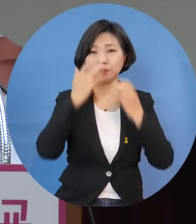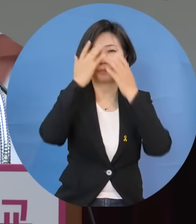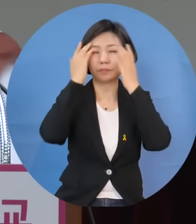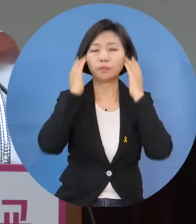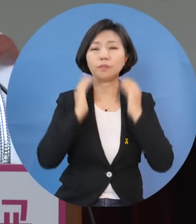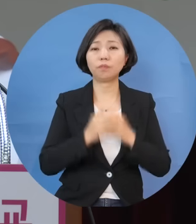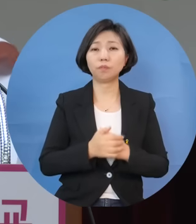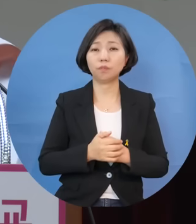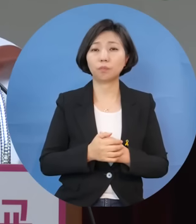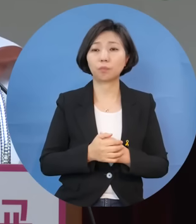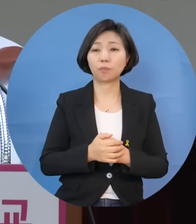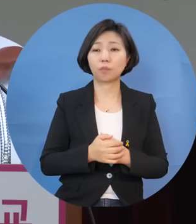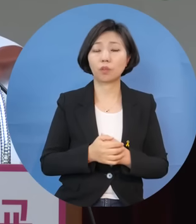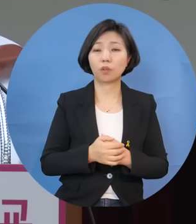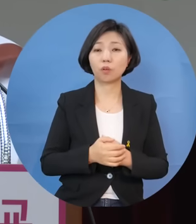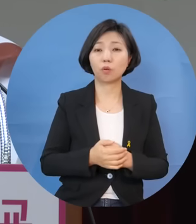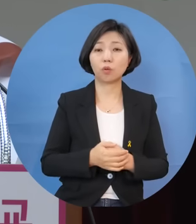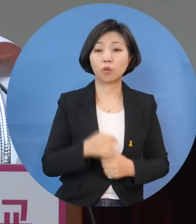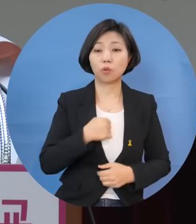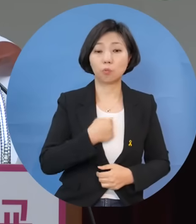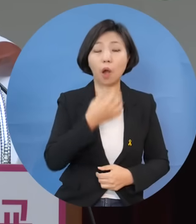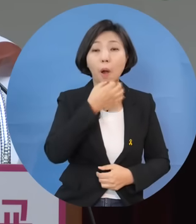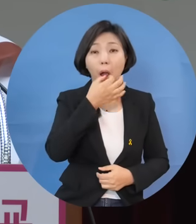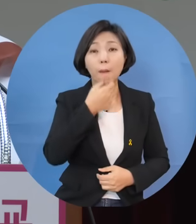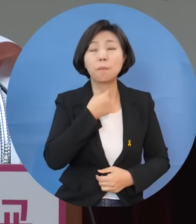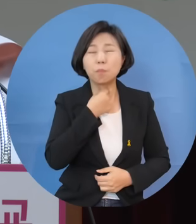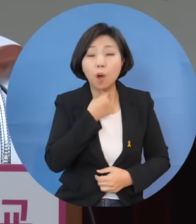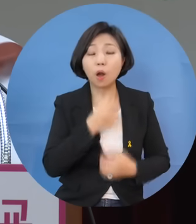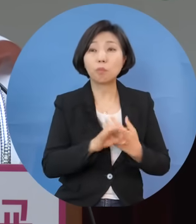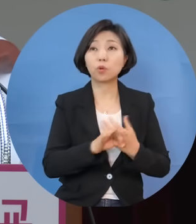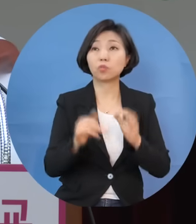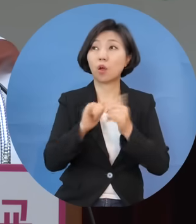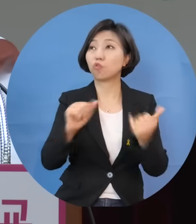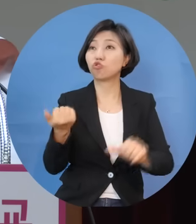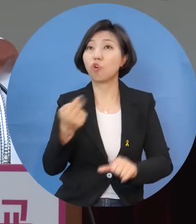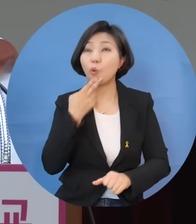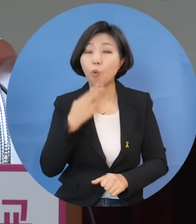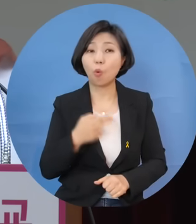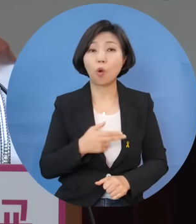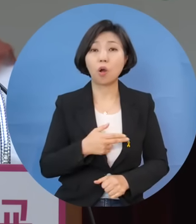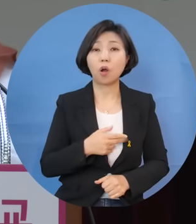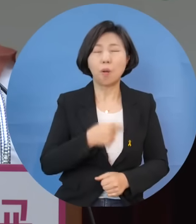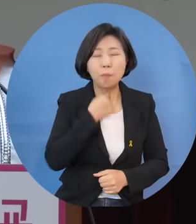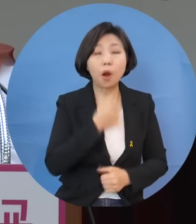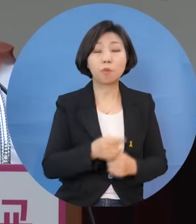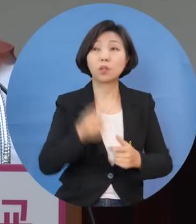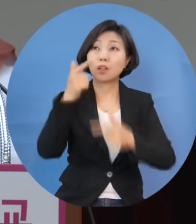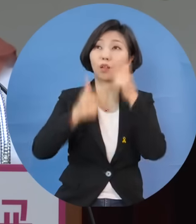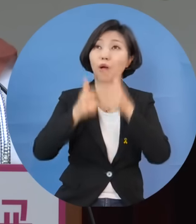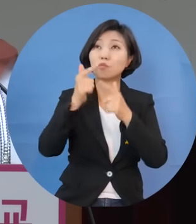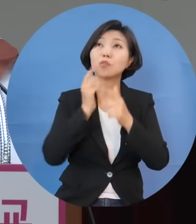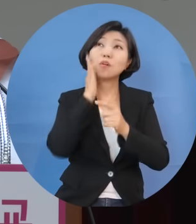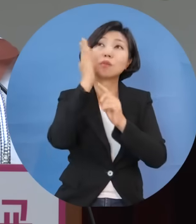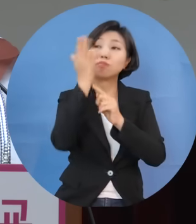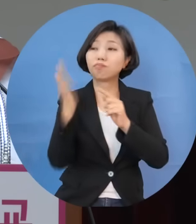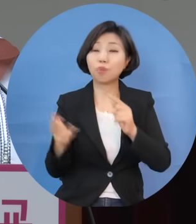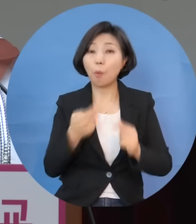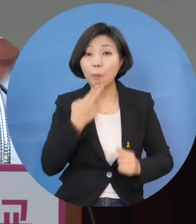당신이 원하면 낙엽도 떨어지면 안 되고, 당신이 원하면 사람도 죽으면 안 되고, 아무도 안 죽어봐요. 무슨 일이 생기겠어요?